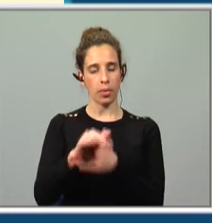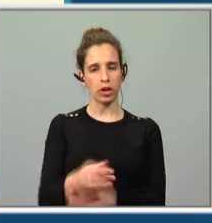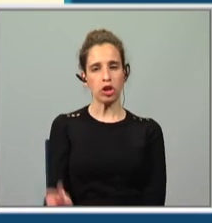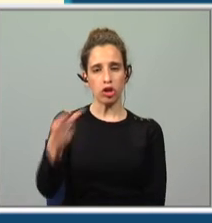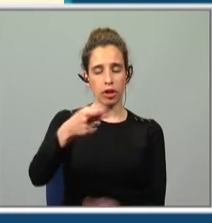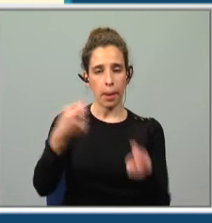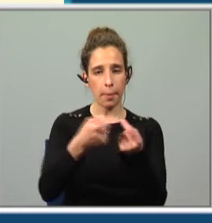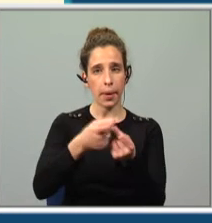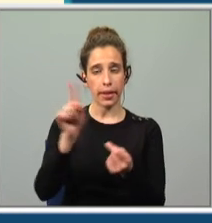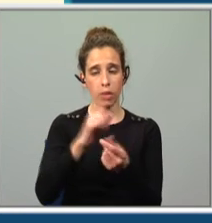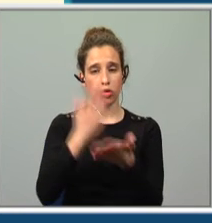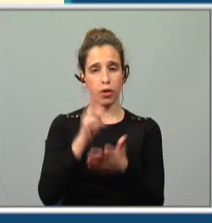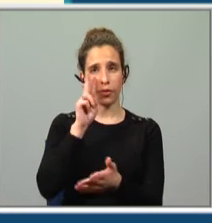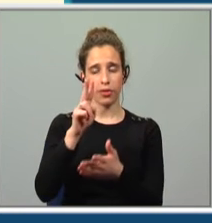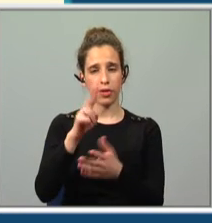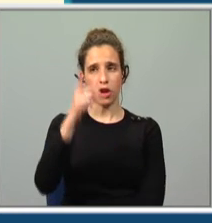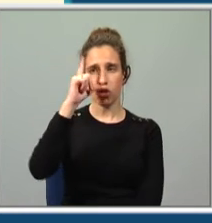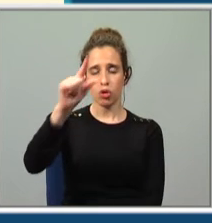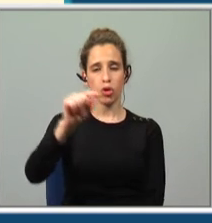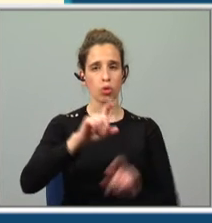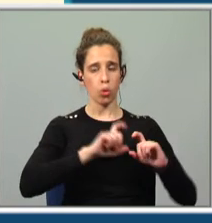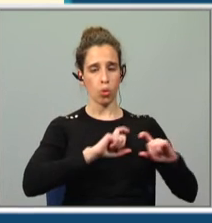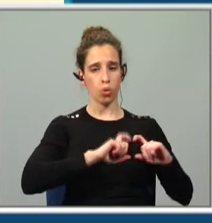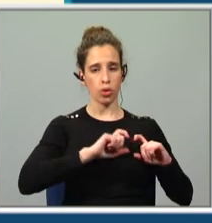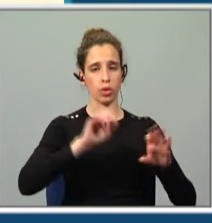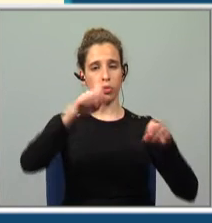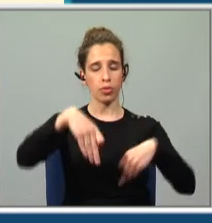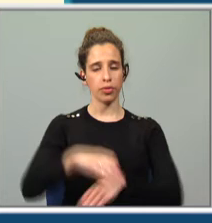cheios mais perto sobre as lojas com pureza de coração e por fim mas não 在靠近商店的地方裝滿心靈的純潔，最後但不是